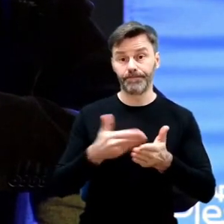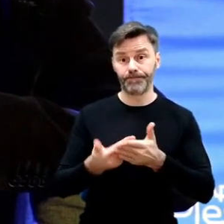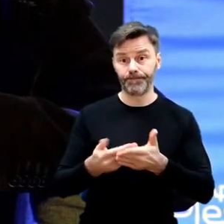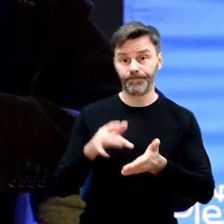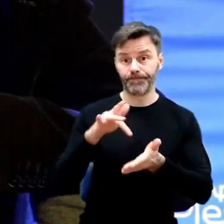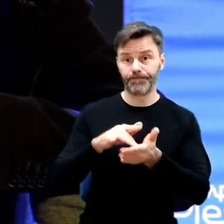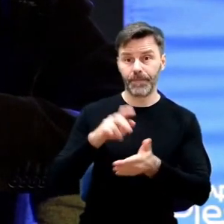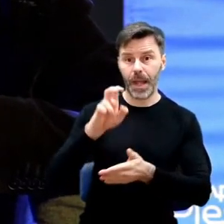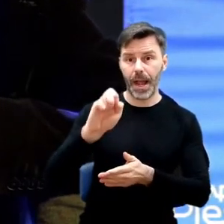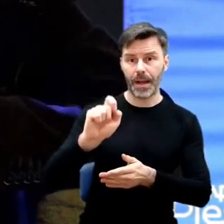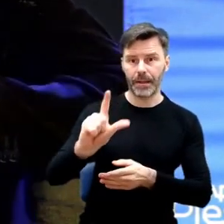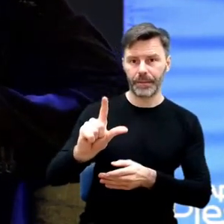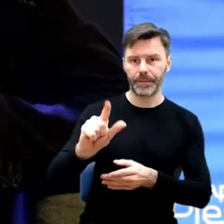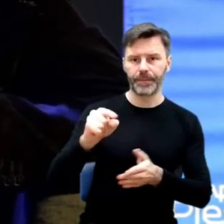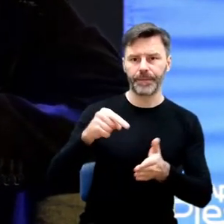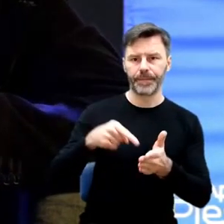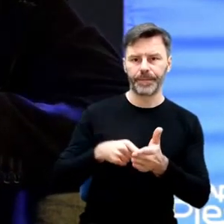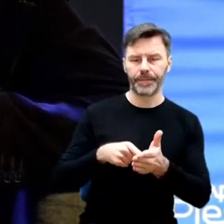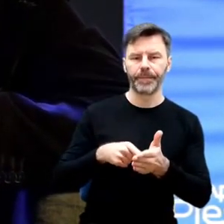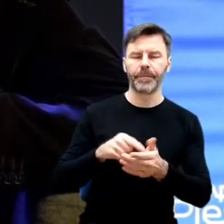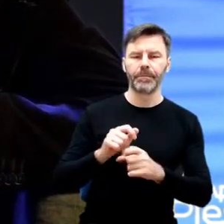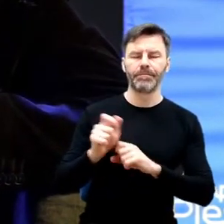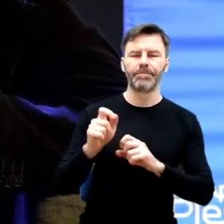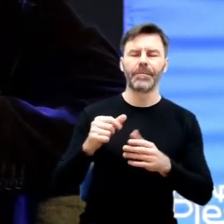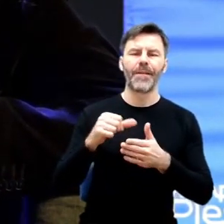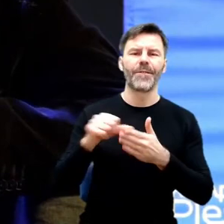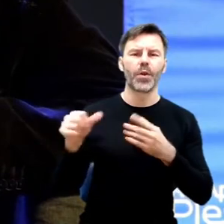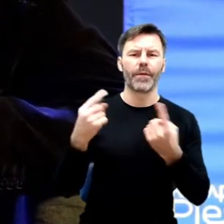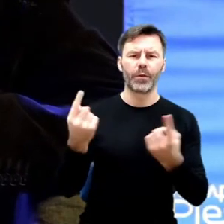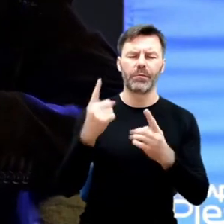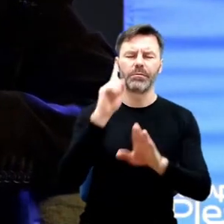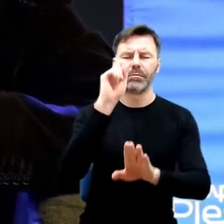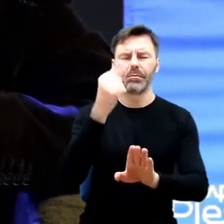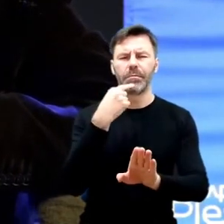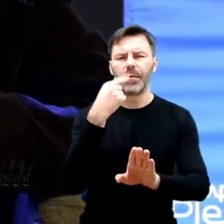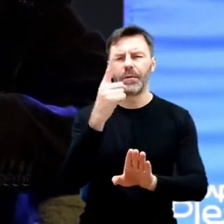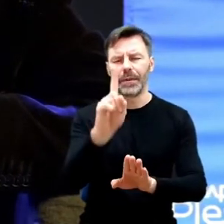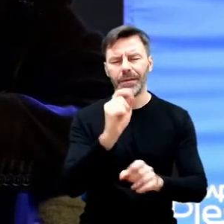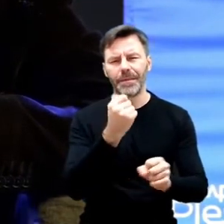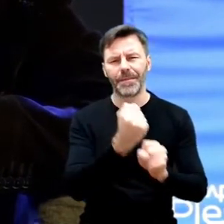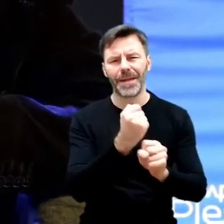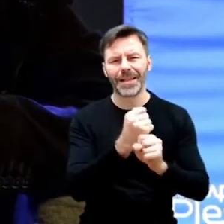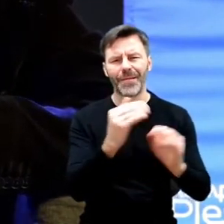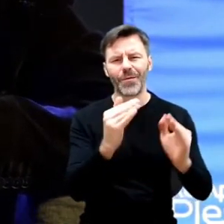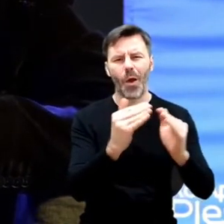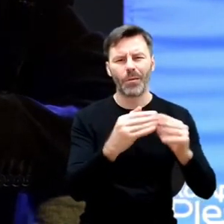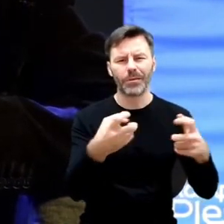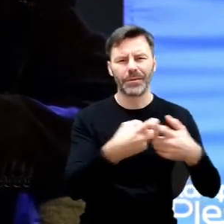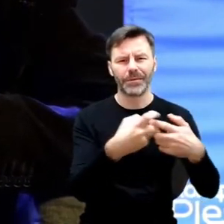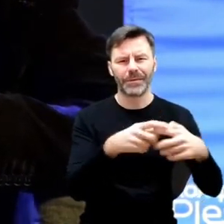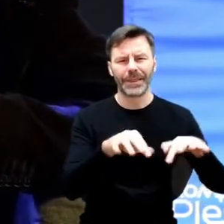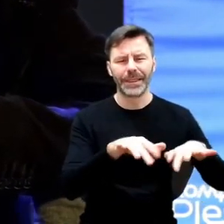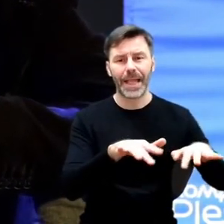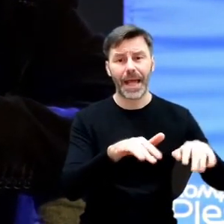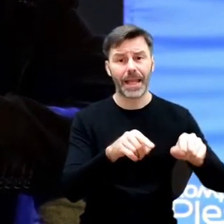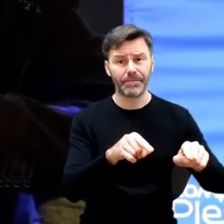Tu jeszcze tylko dwa słowa o pracy zdalnej. Tutaj też nam się wydaje, że faktycznie tutaj jest pewien game changer,